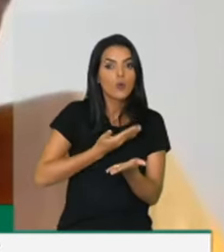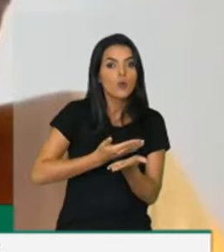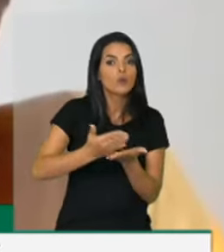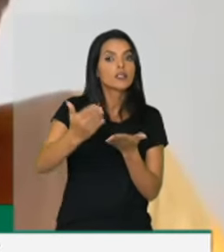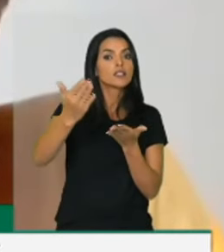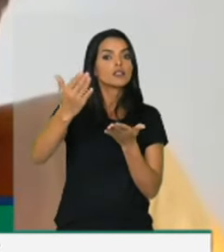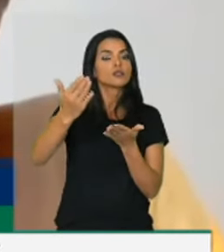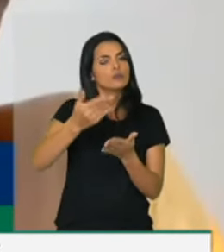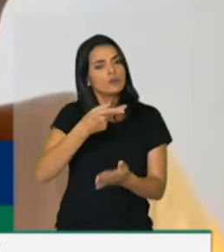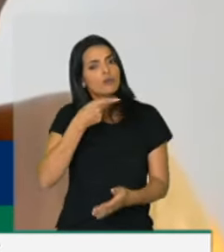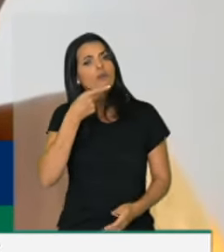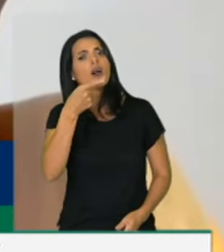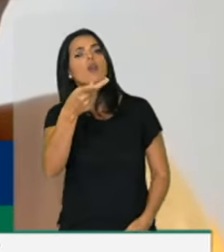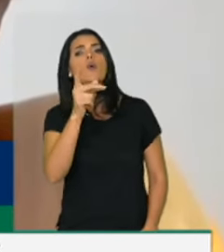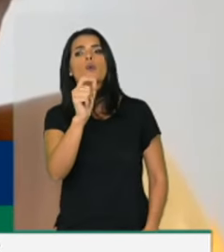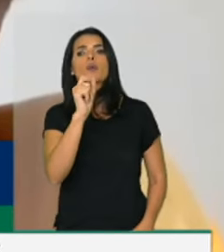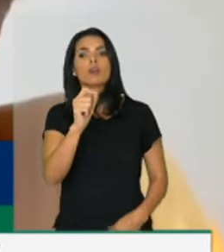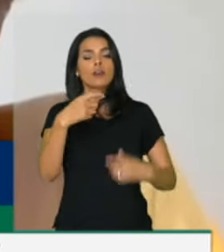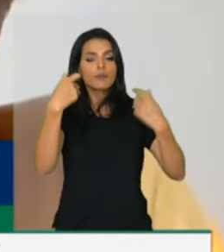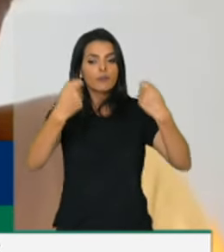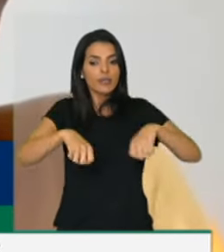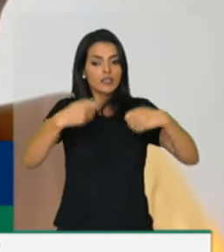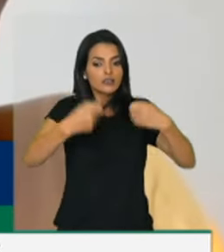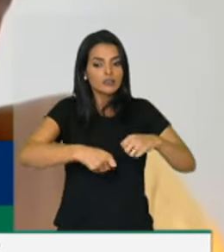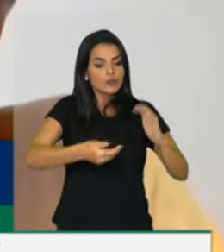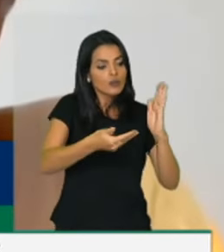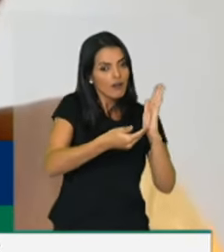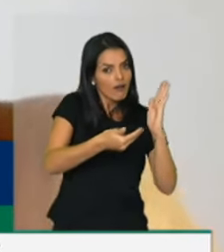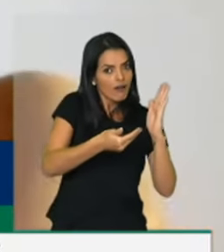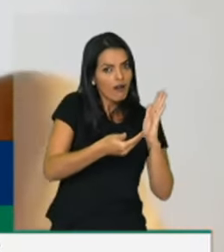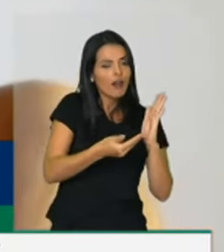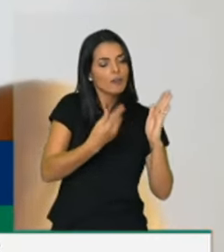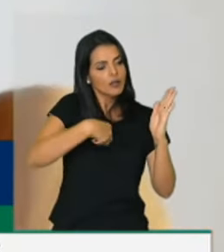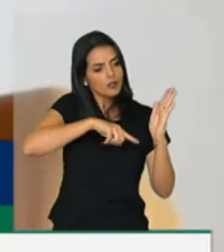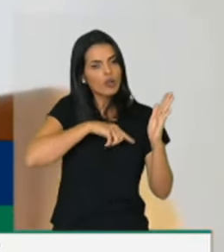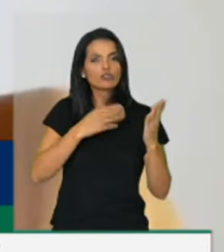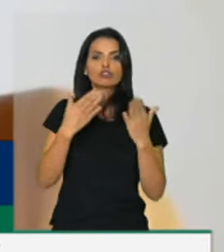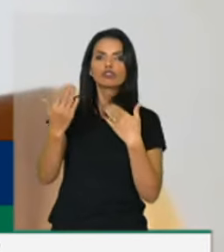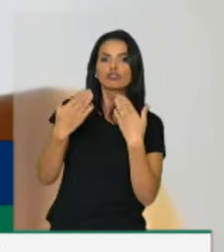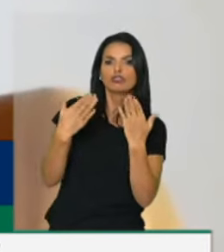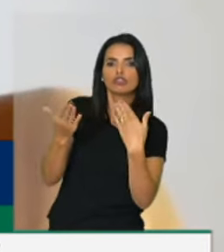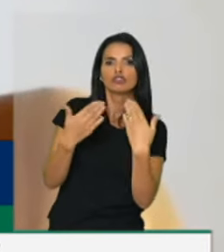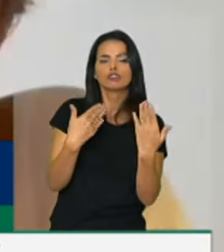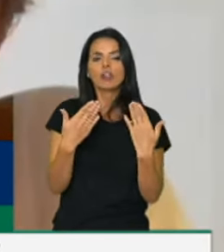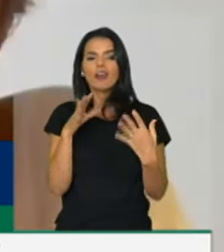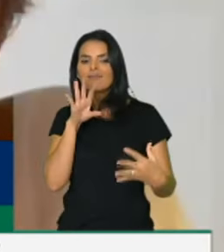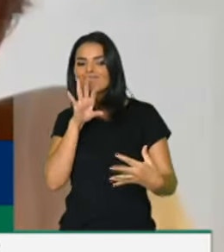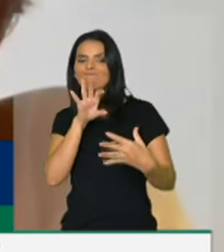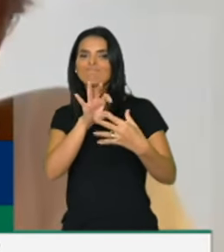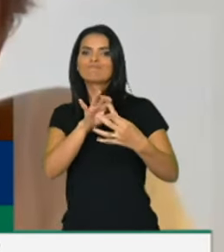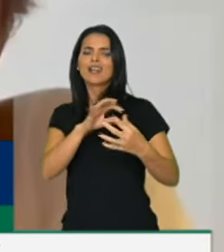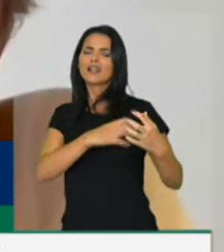ERA PRECISO QUE ESSA CASA DIALOGASSE COM A ANGÚSTIA DA POPULAÇÃO BRASILEIRA NA PERSPECTIVA DE SUPERÁ-LA. E QUE NÓS TÍNHAMOS UM VÁ CUO,